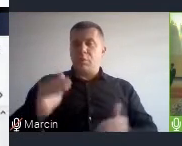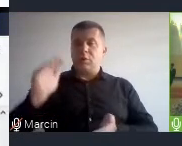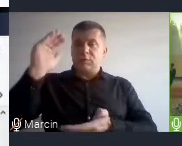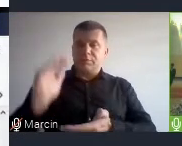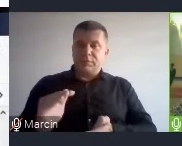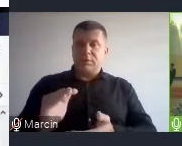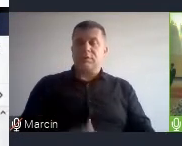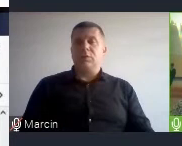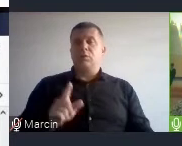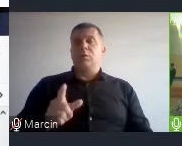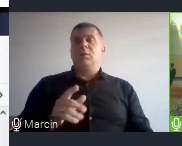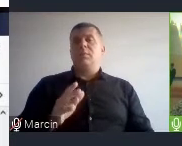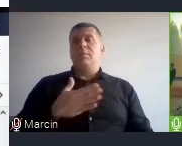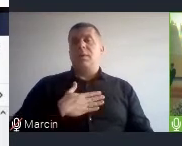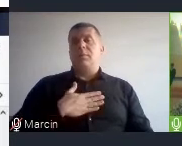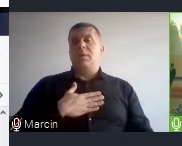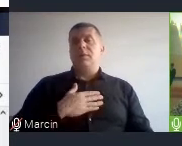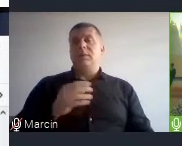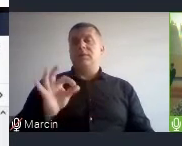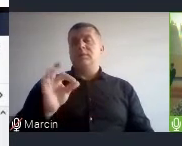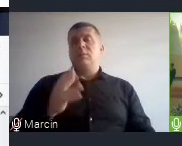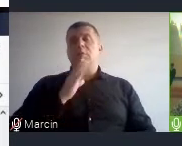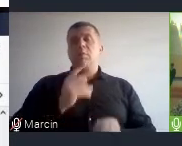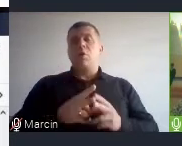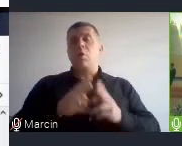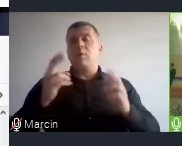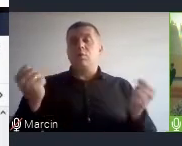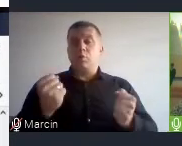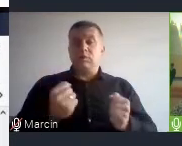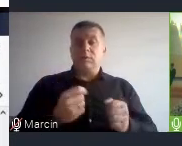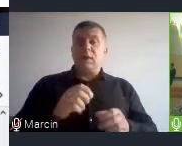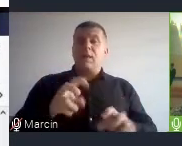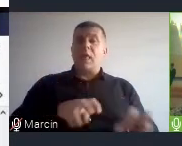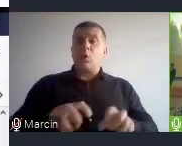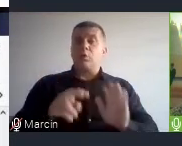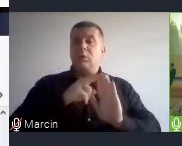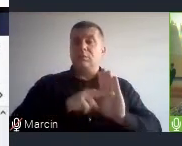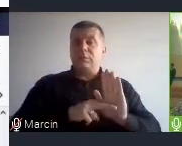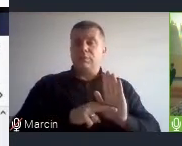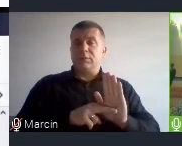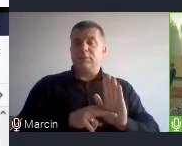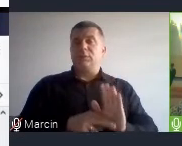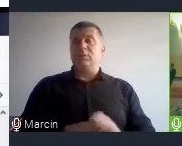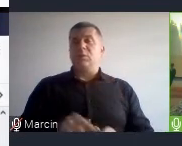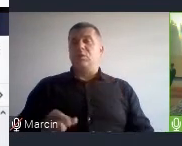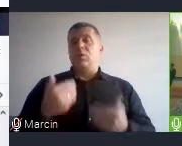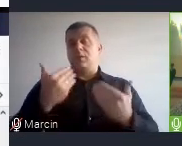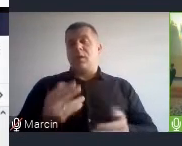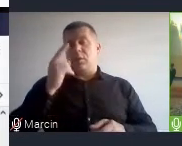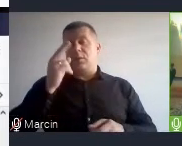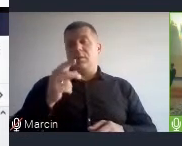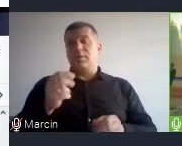Czyli będziemy mieli skalę naruszenia, która będzie determinowała wartość korekty finansowej.